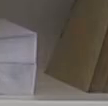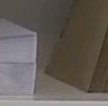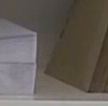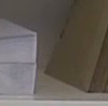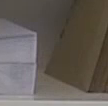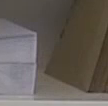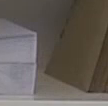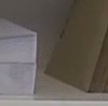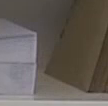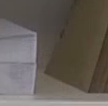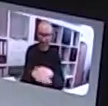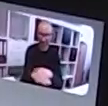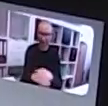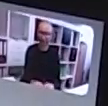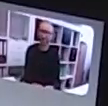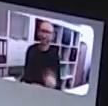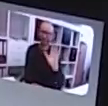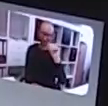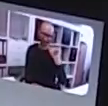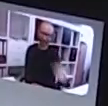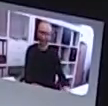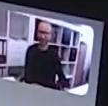Bonne journée, au revoir